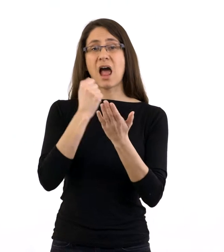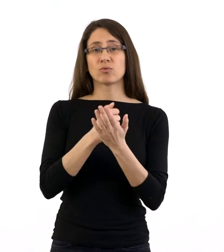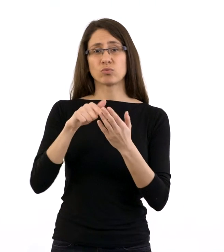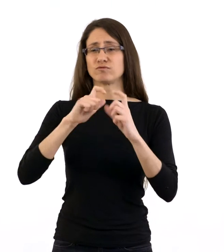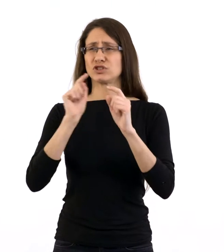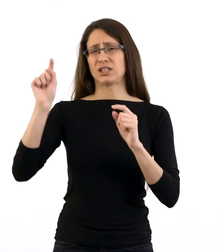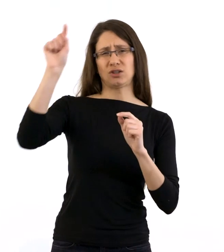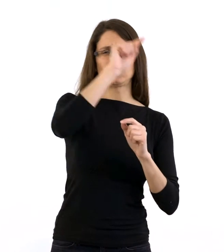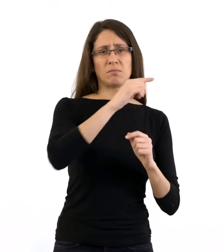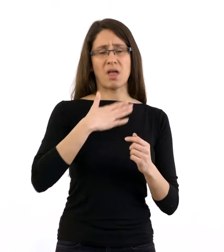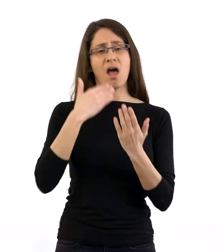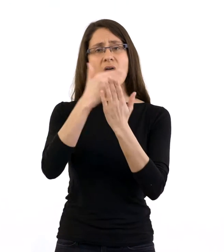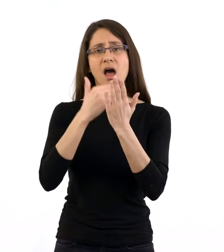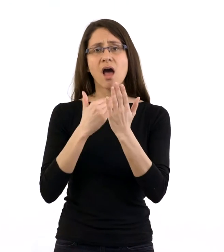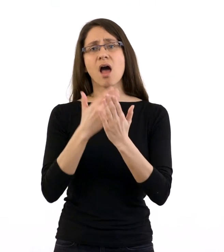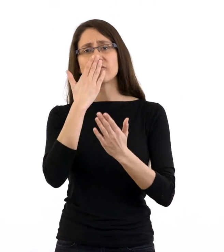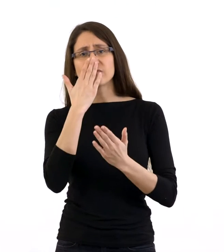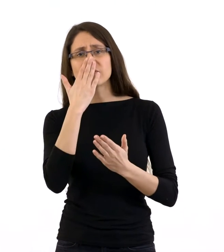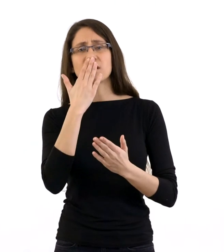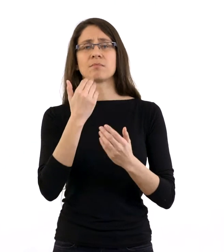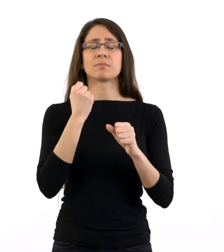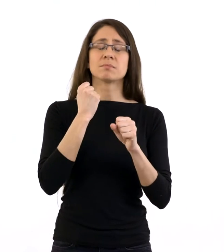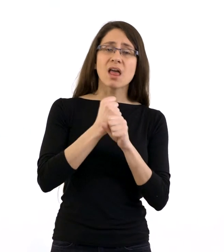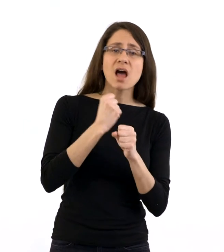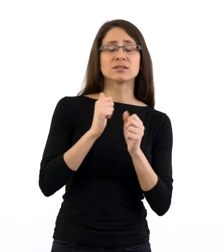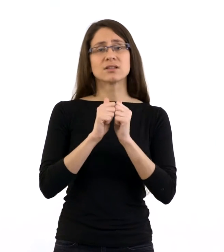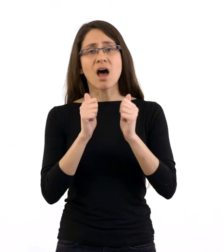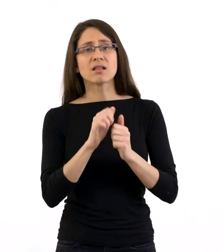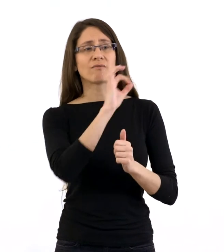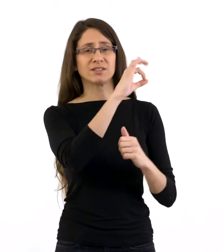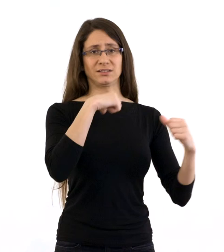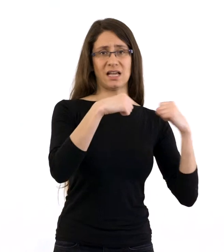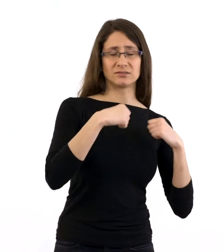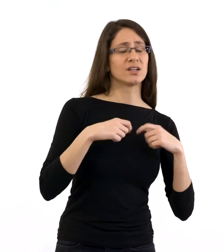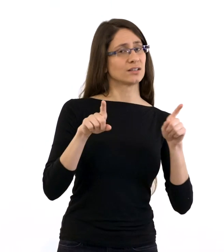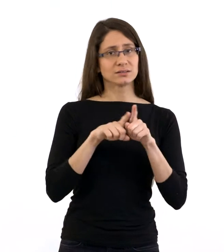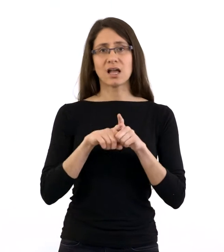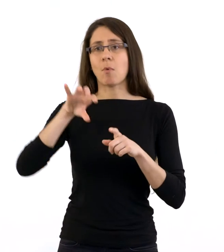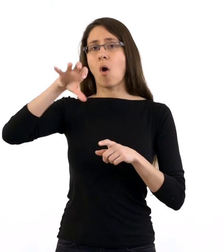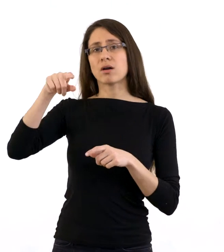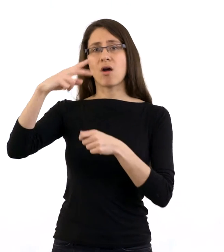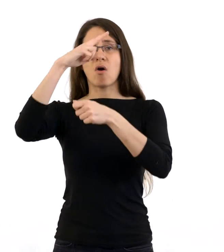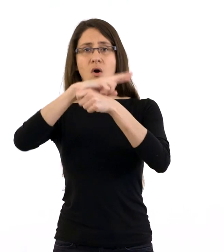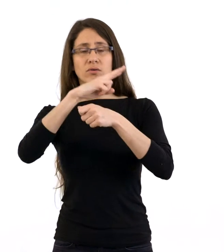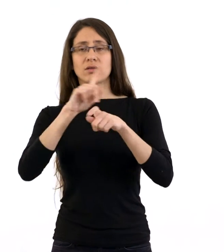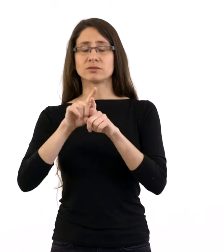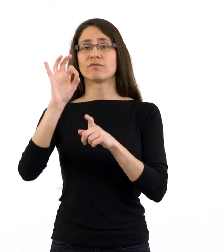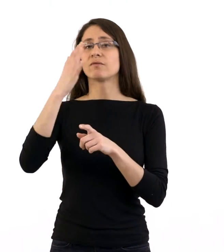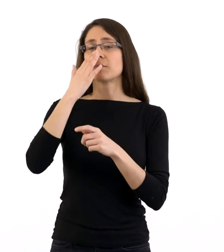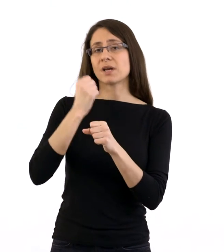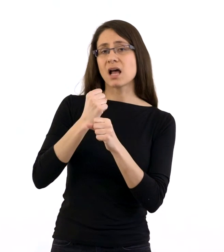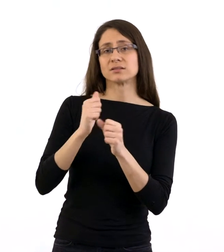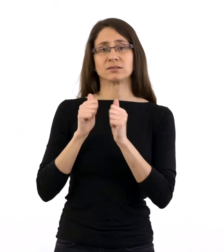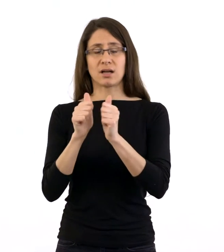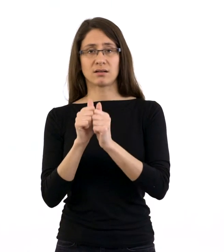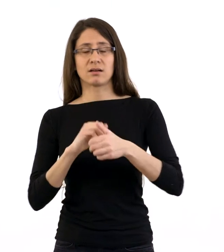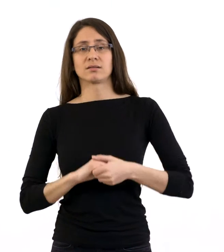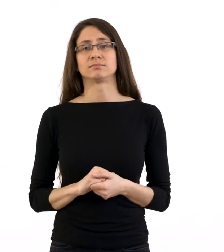Każdy statut określa zakres uprawnień zarządu oraz organu kontroli.